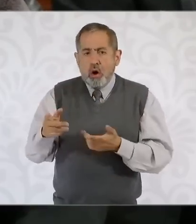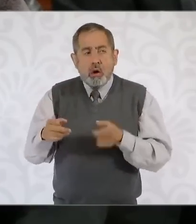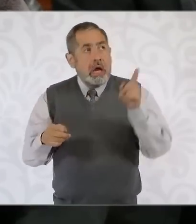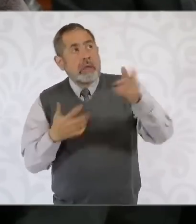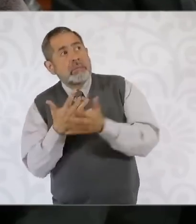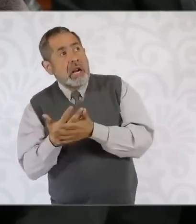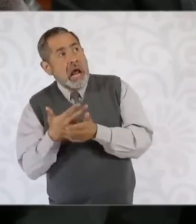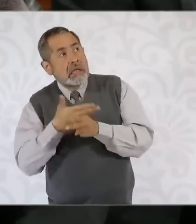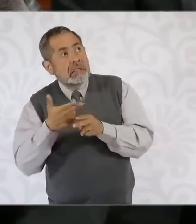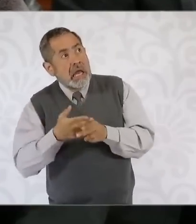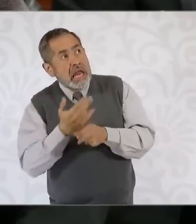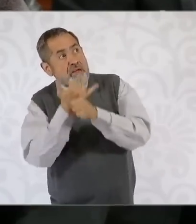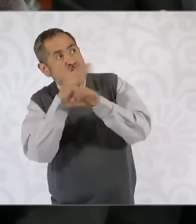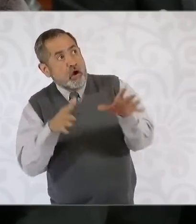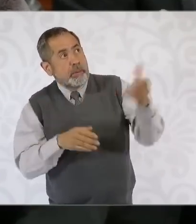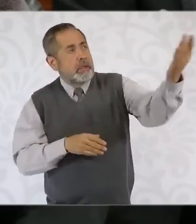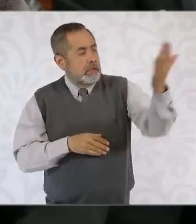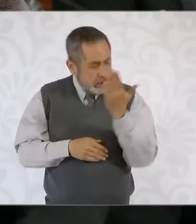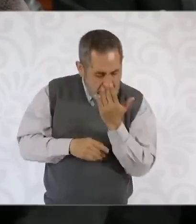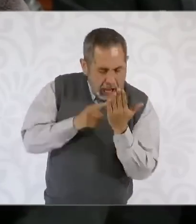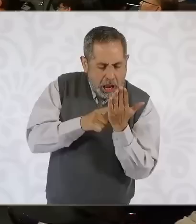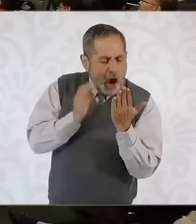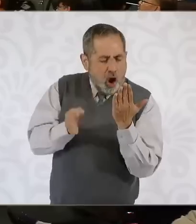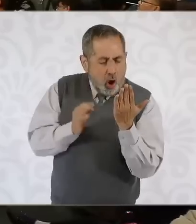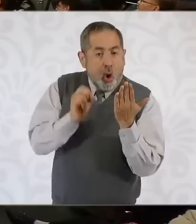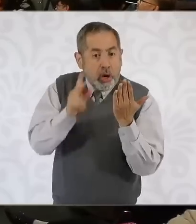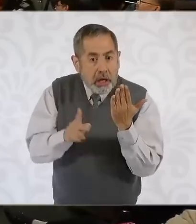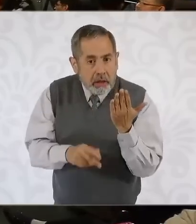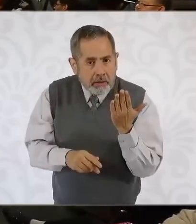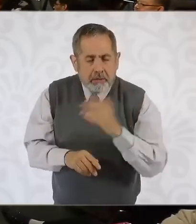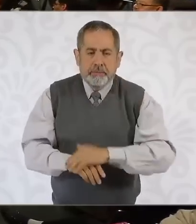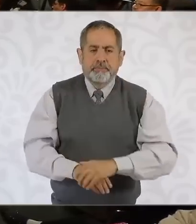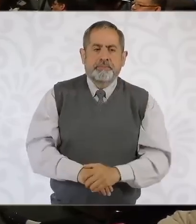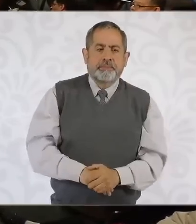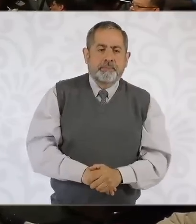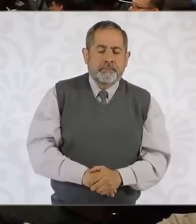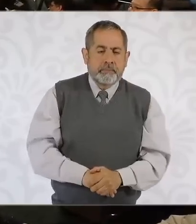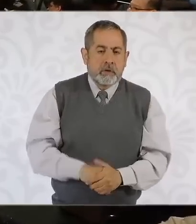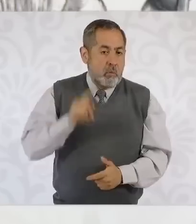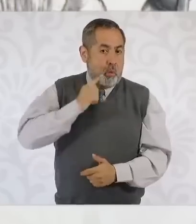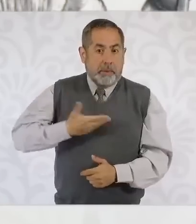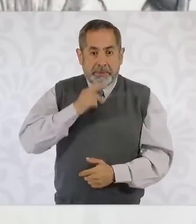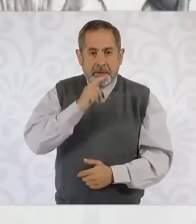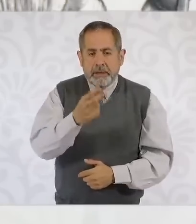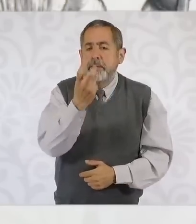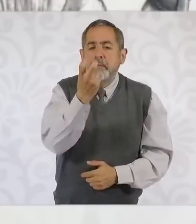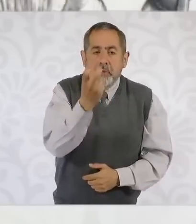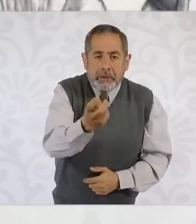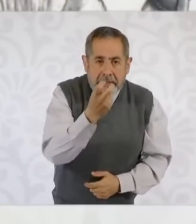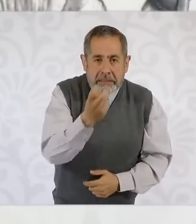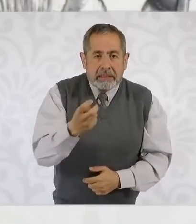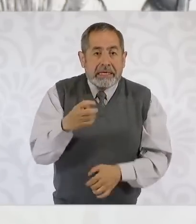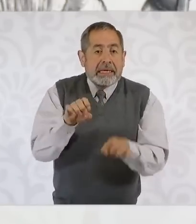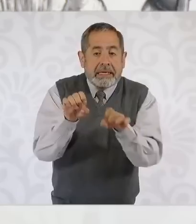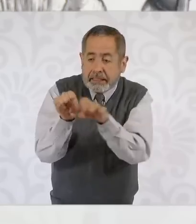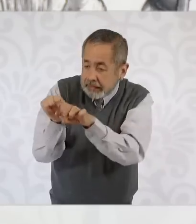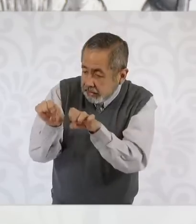de Donald Trump acerca de este tema Pues para eso van a trabajar los equipos Ese es el objetivo para